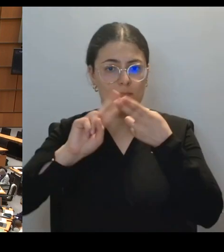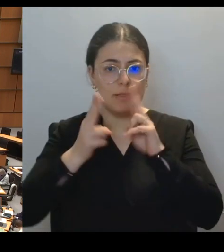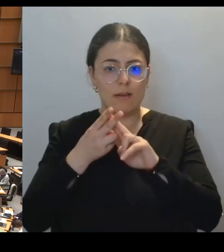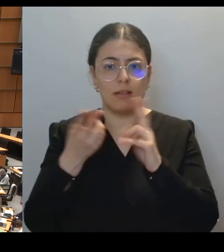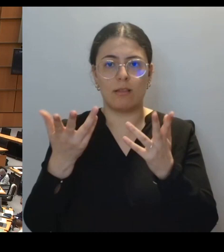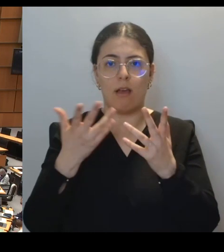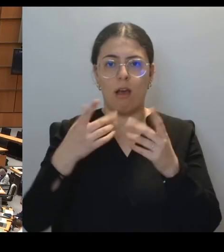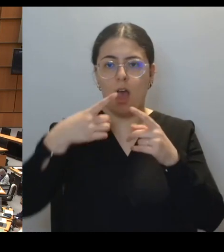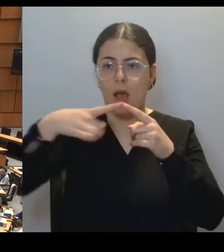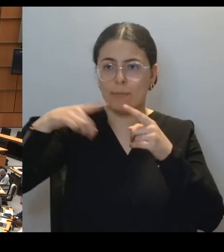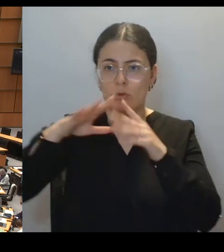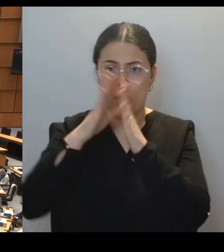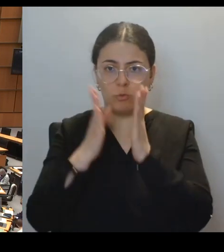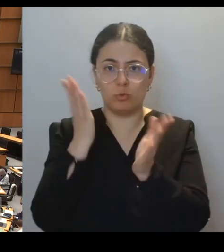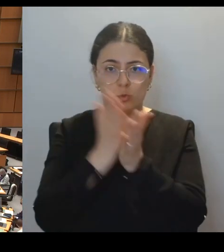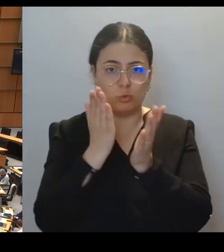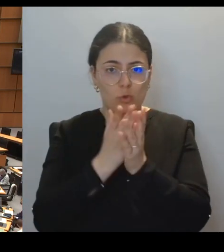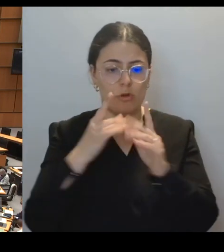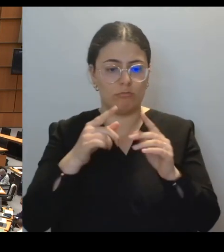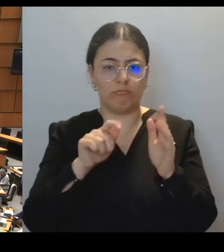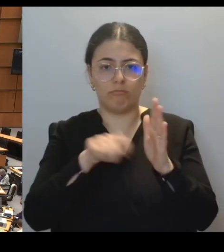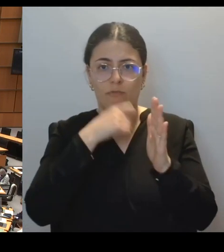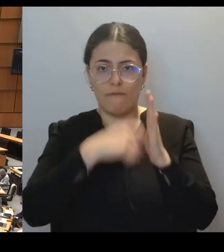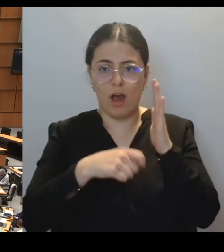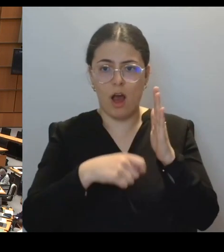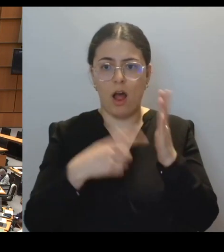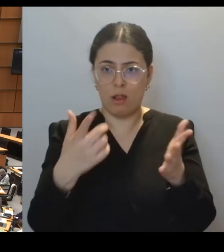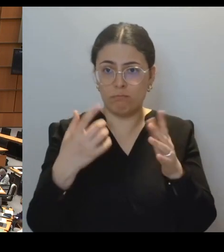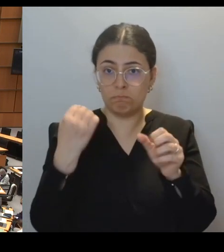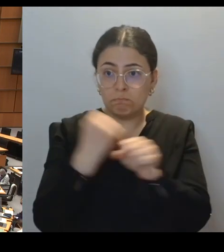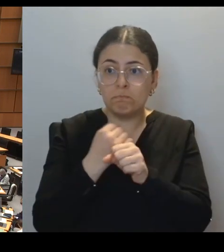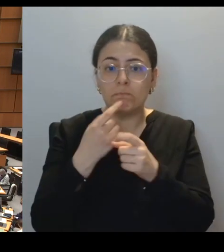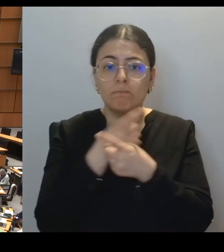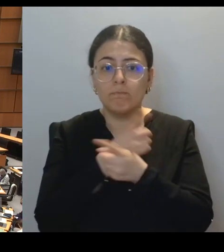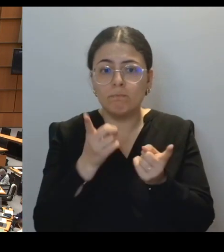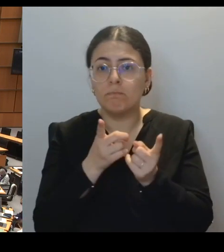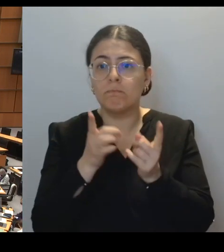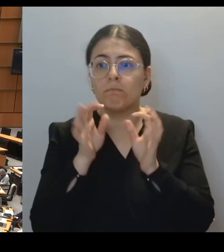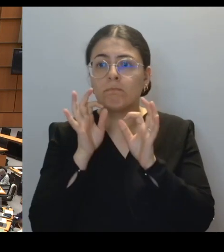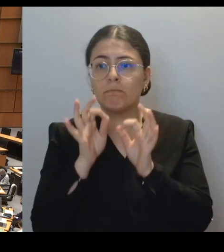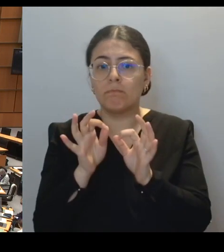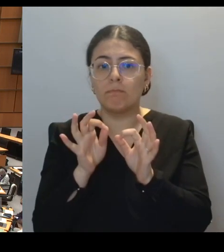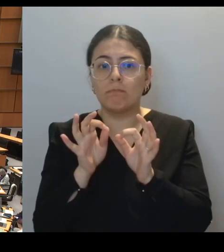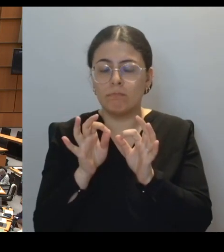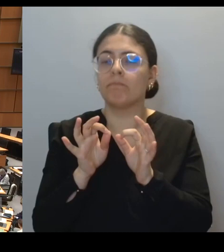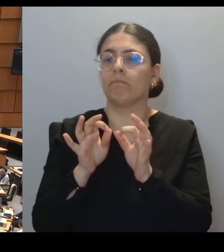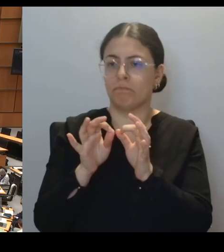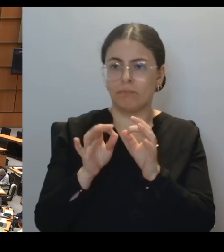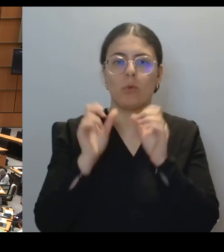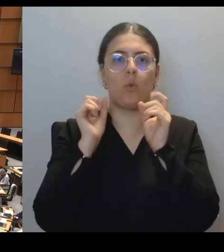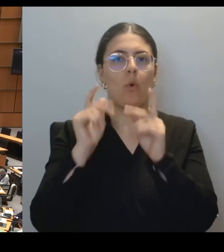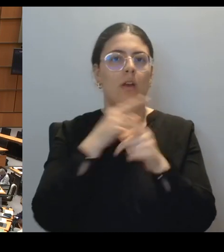hatten zu wählen. Das ist offensichtlich der Fall. Dann schließe ich den Wahlgang und bitte die Beisitzerinnen und